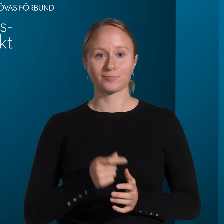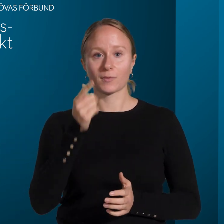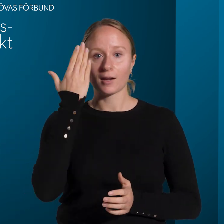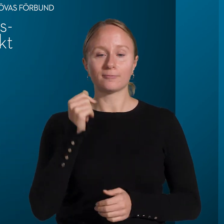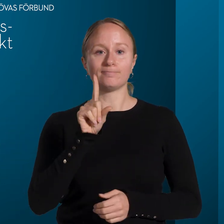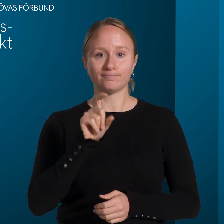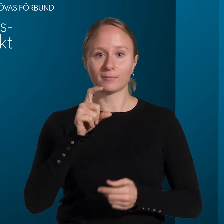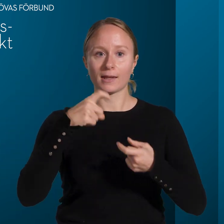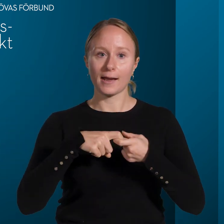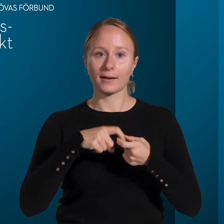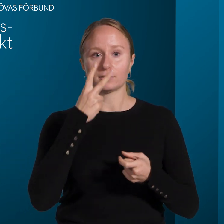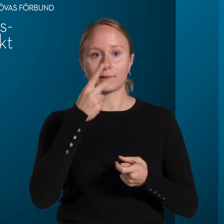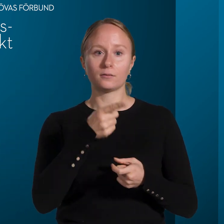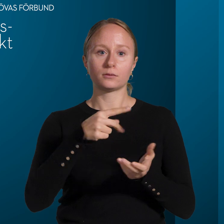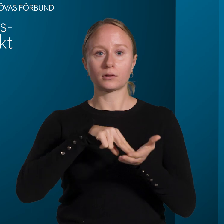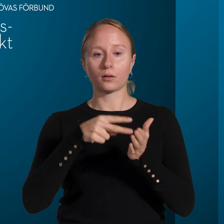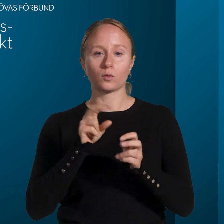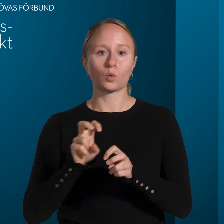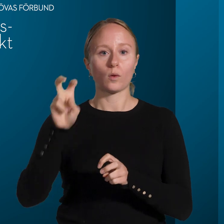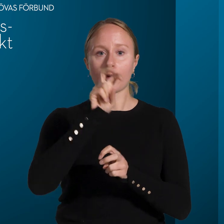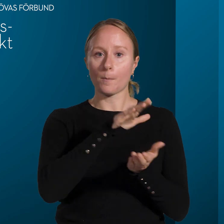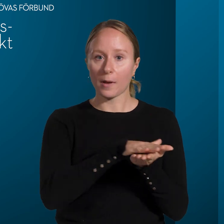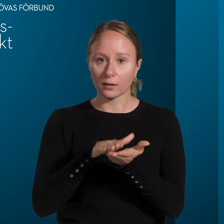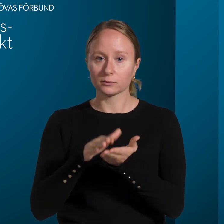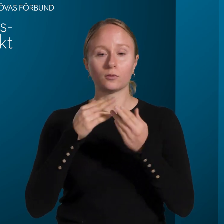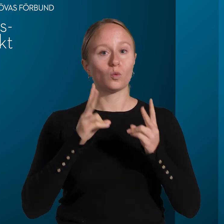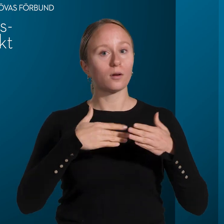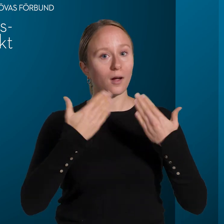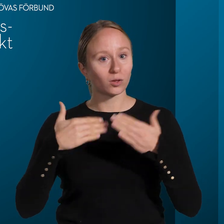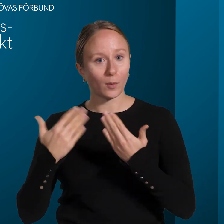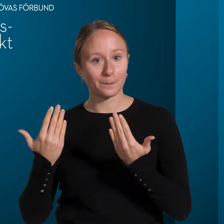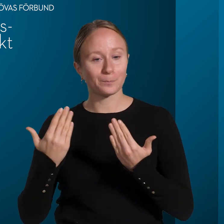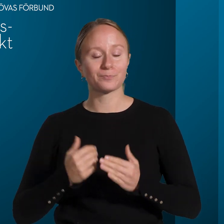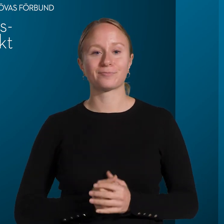Se strategiturnéns platser och datum intill.